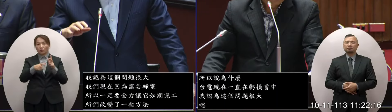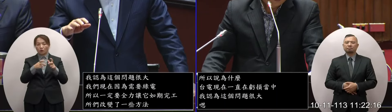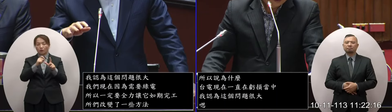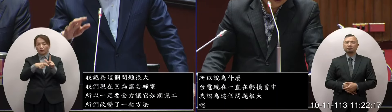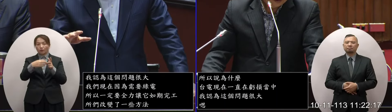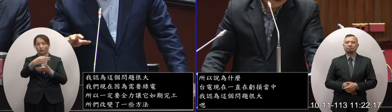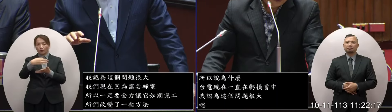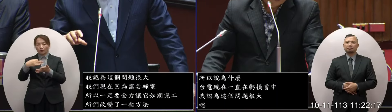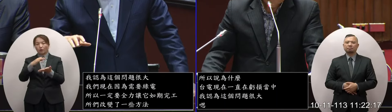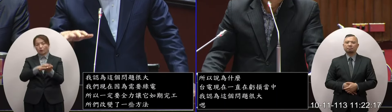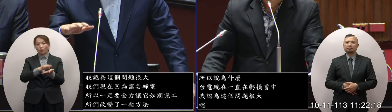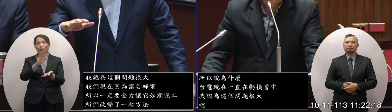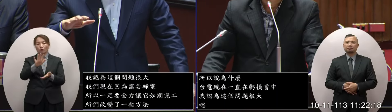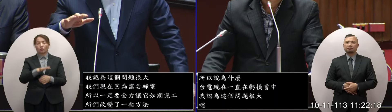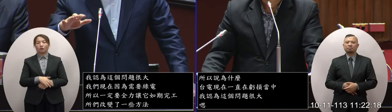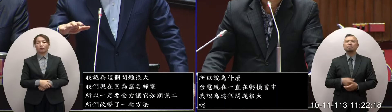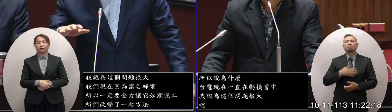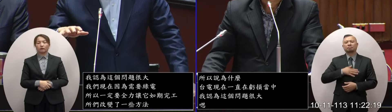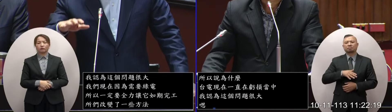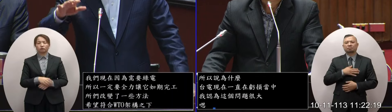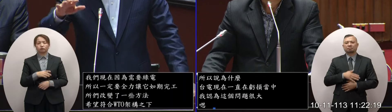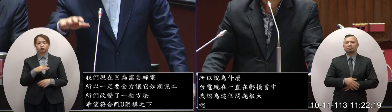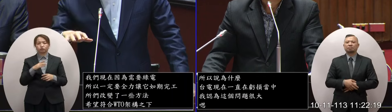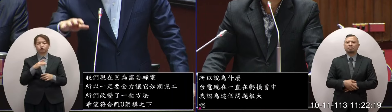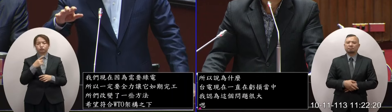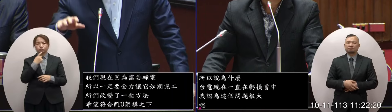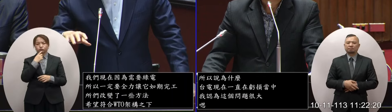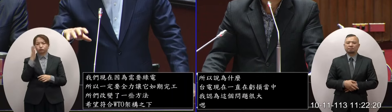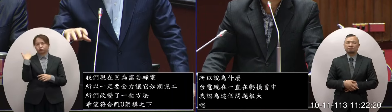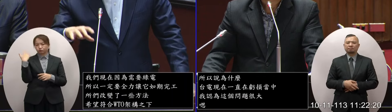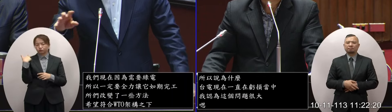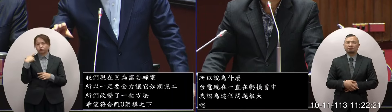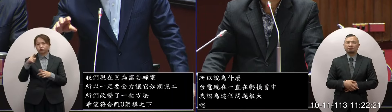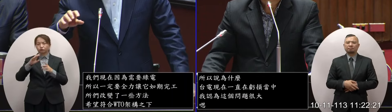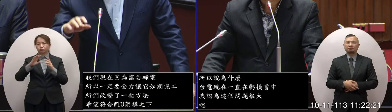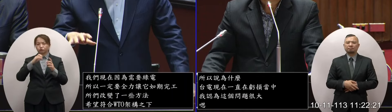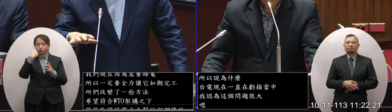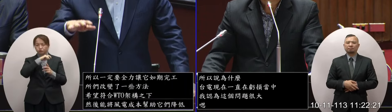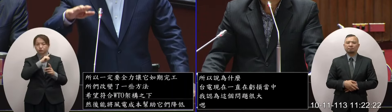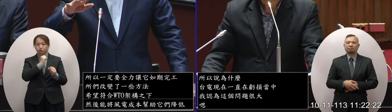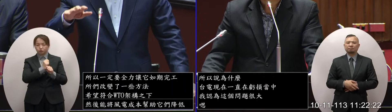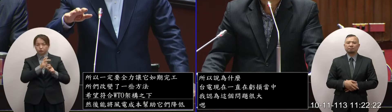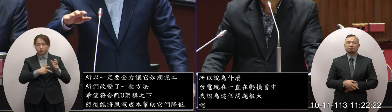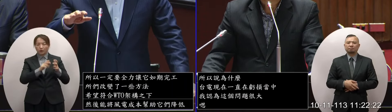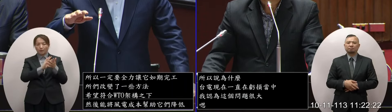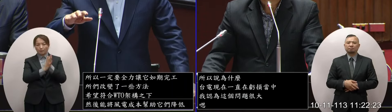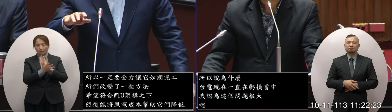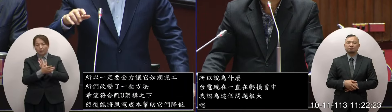可以比較便宜 不要說過去 因為國產化導致他們的成本增加